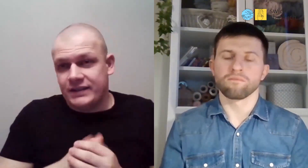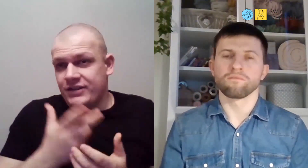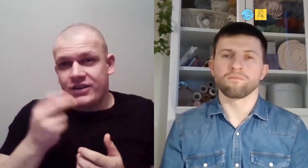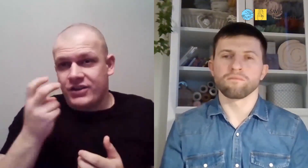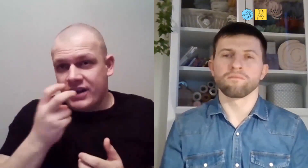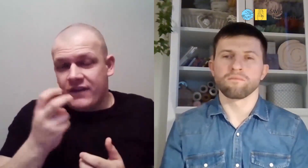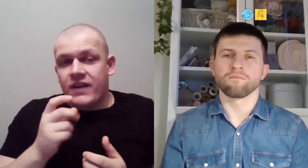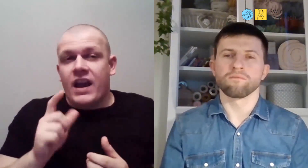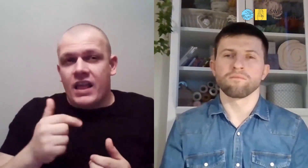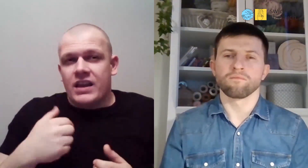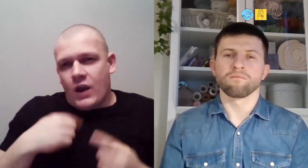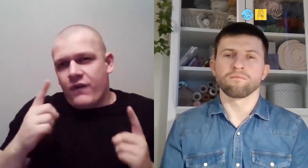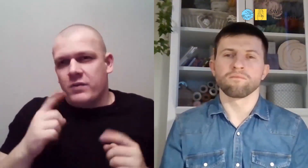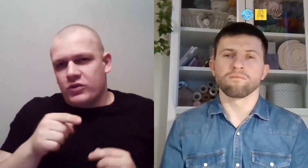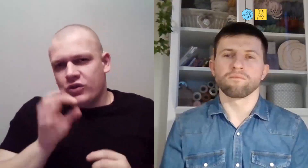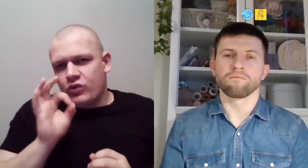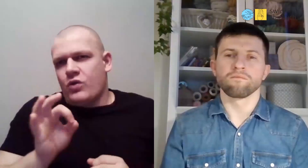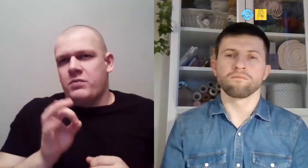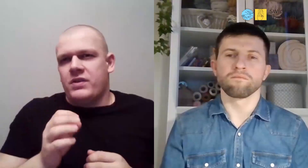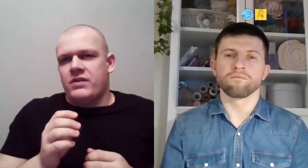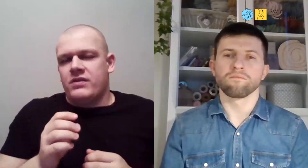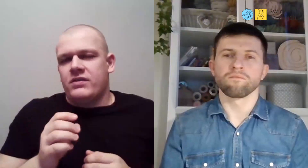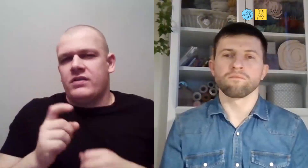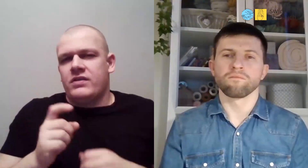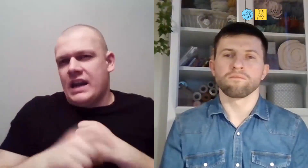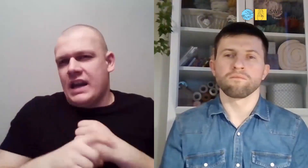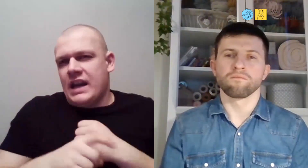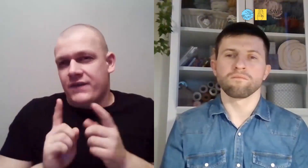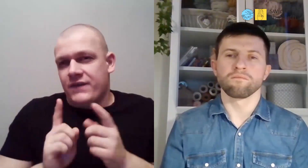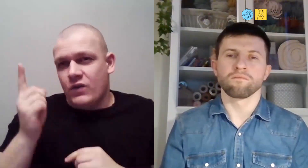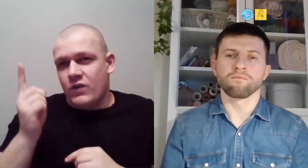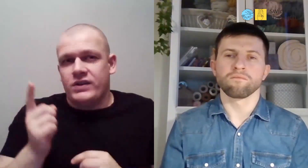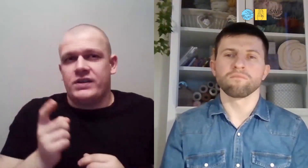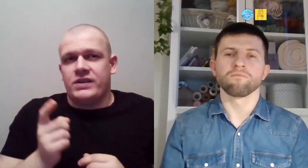To nieciekawe, ale uważam, że słuszne.